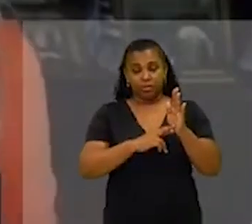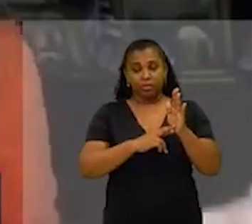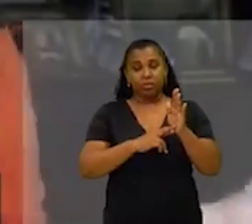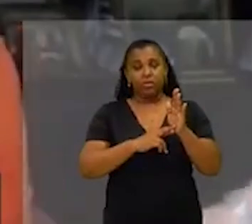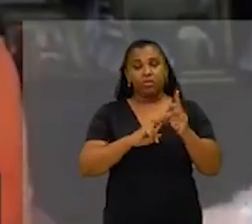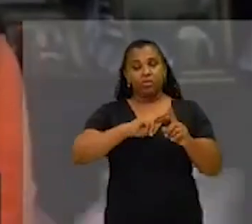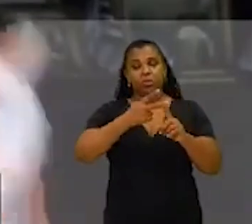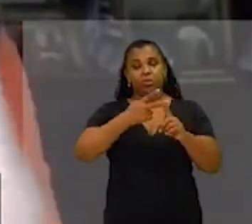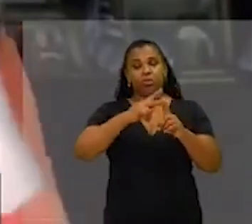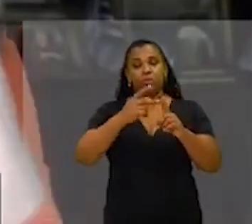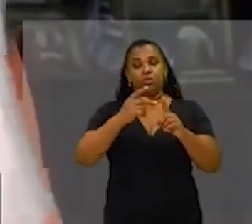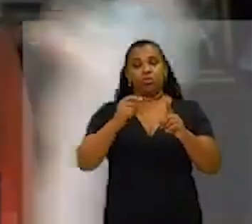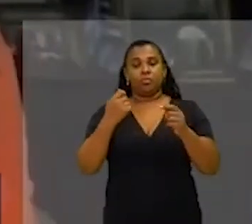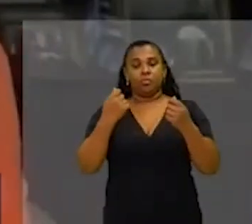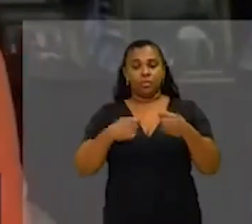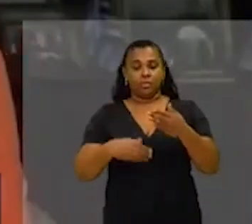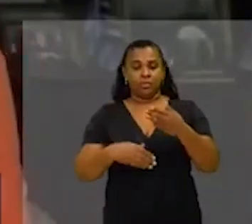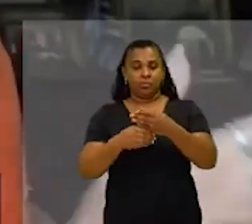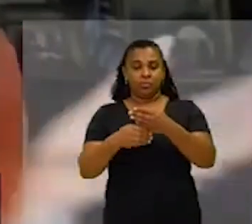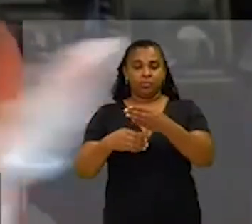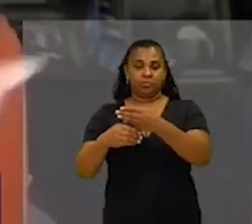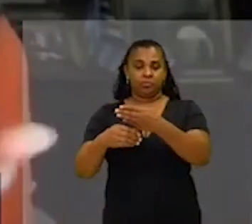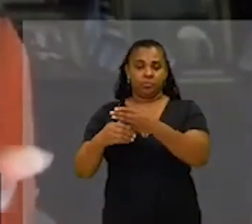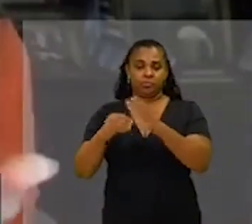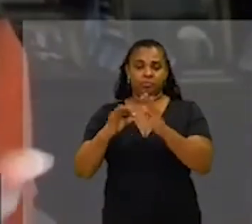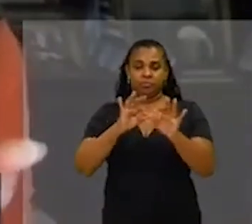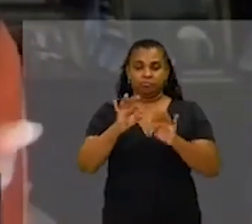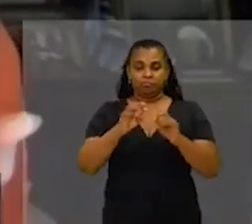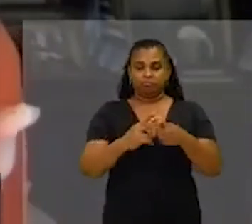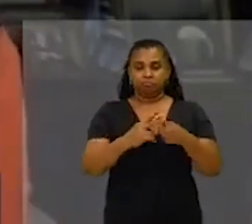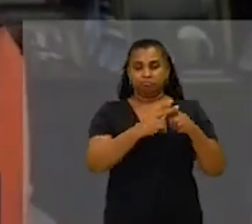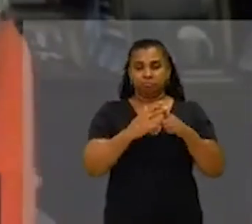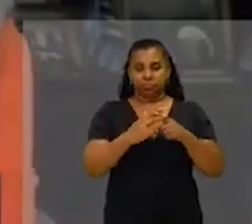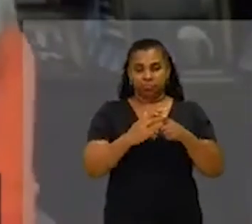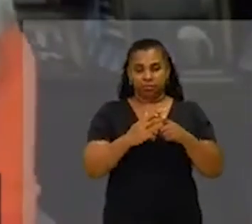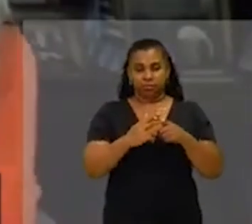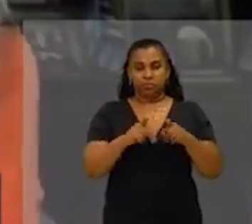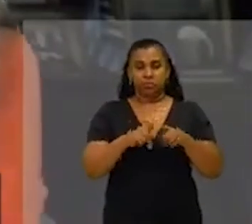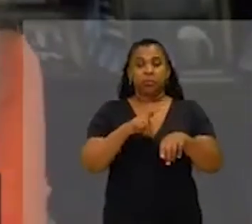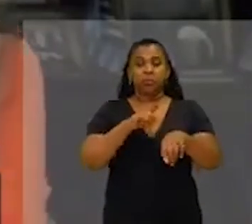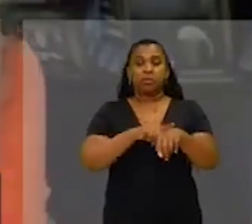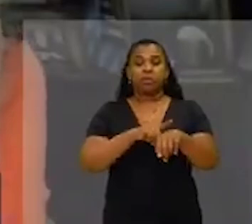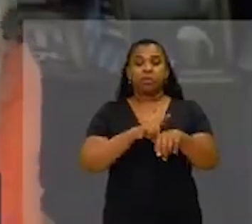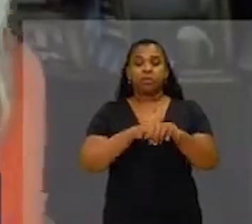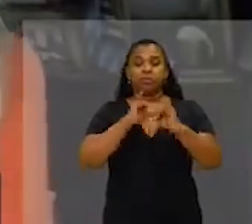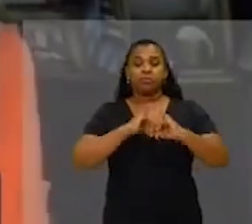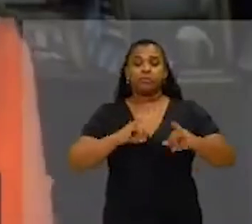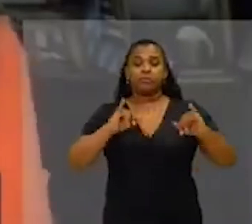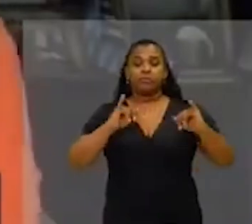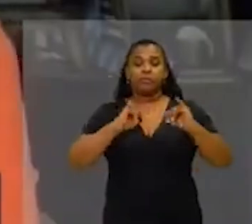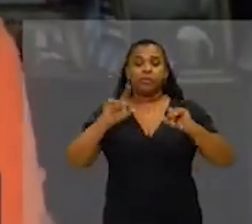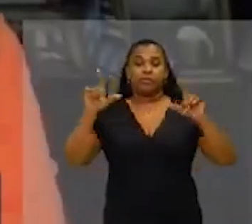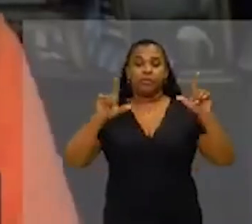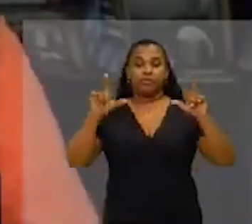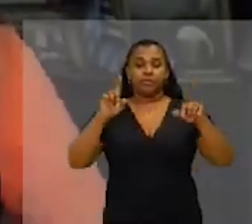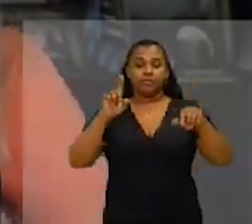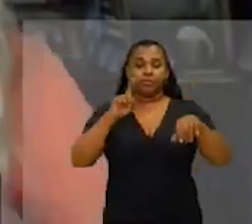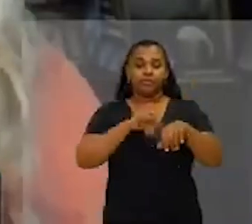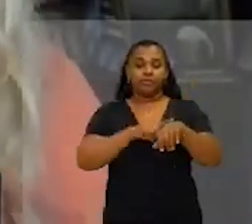tempo de campanha sabemos que desde 2015 redução de tempo de campanha como forma de baratear as